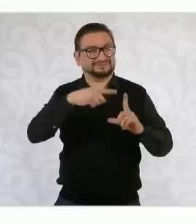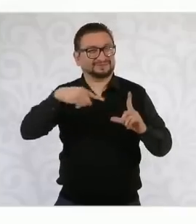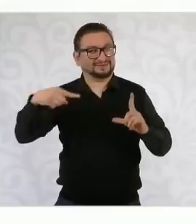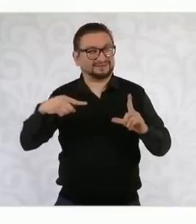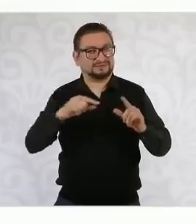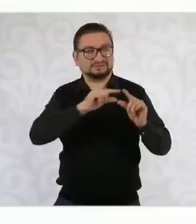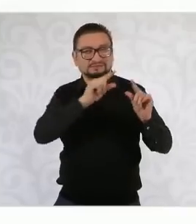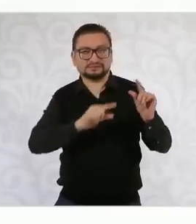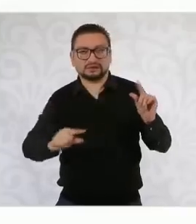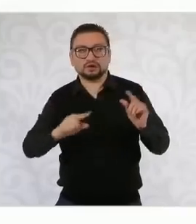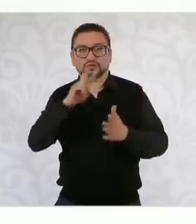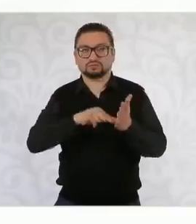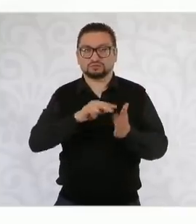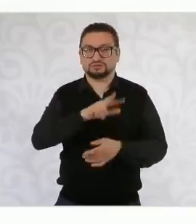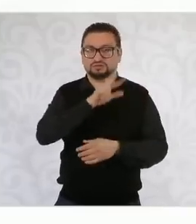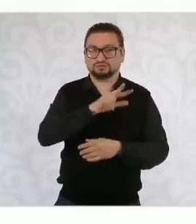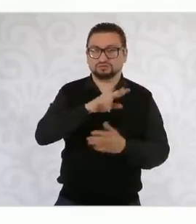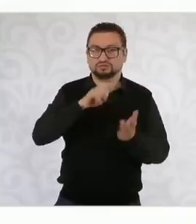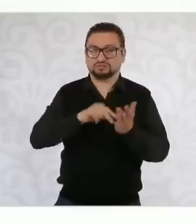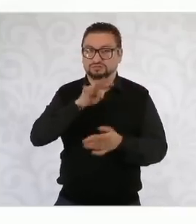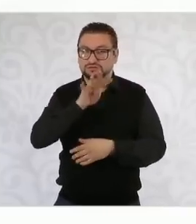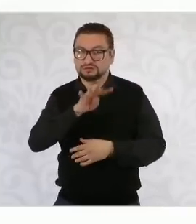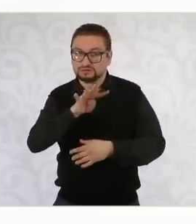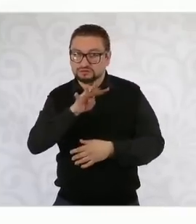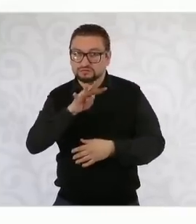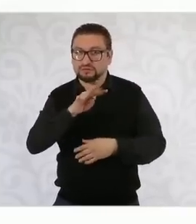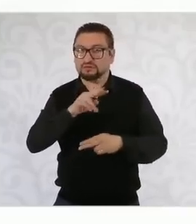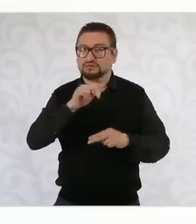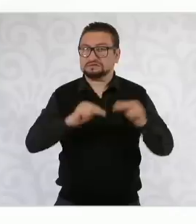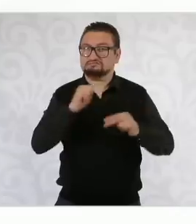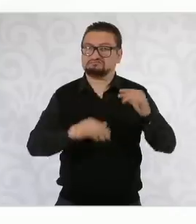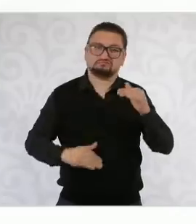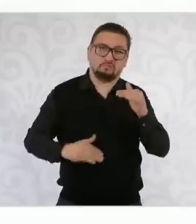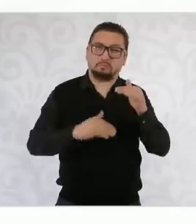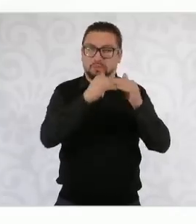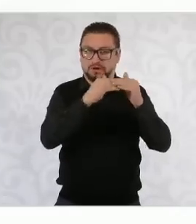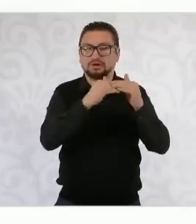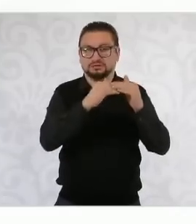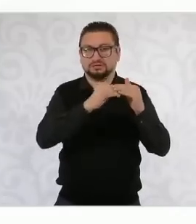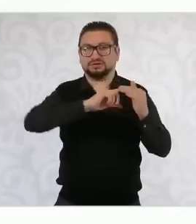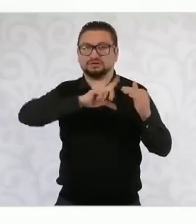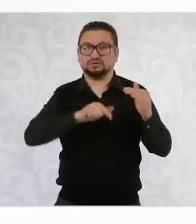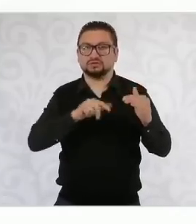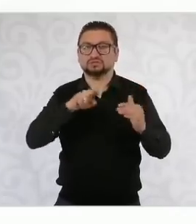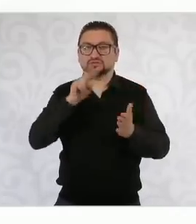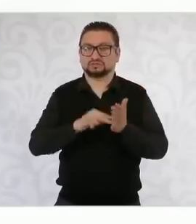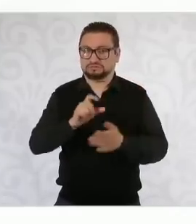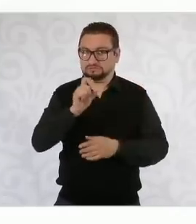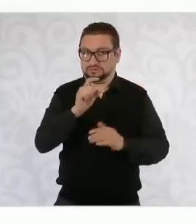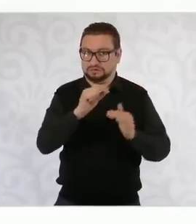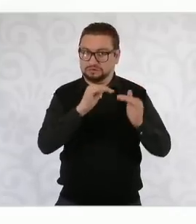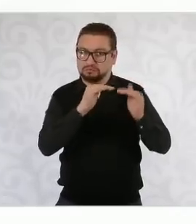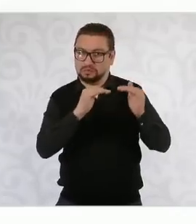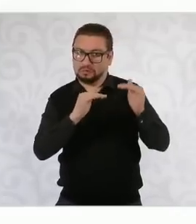2018 y 2019 se tuvieron los promedios más altos y a partir de 2020 se tiene una tendencia a la